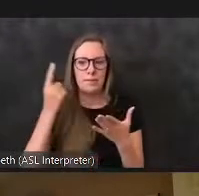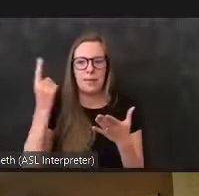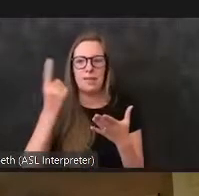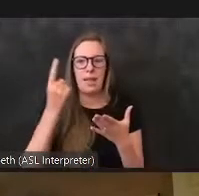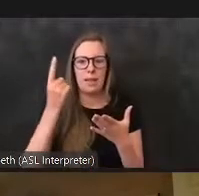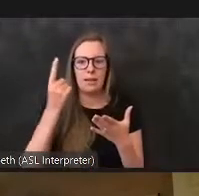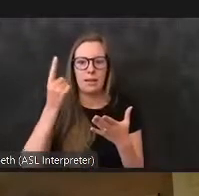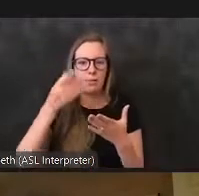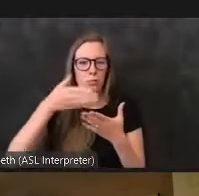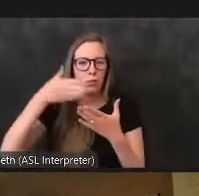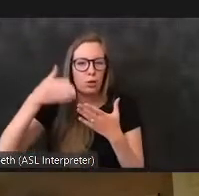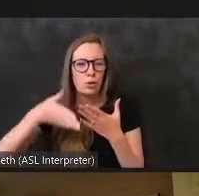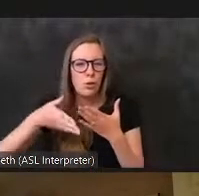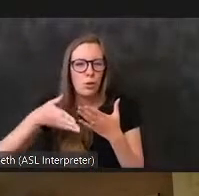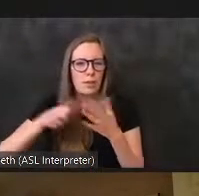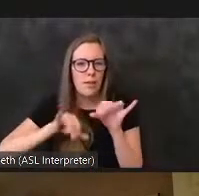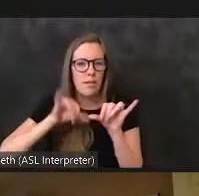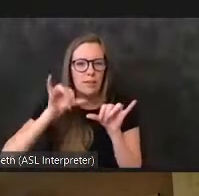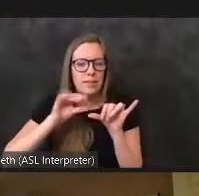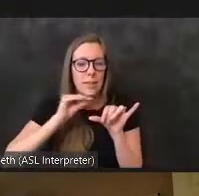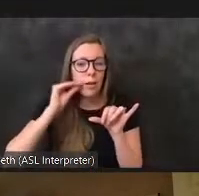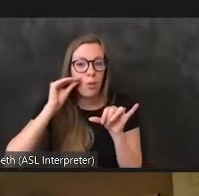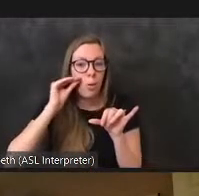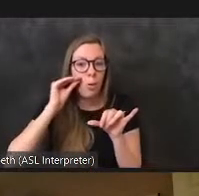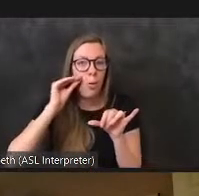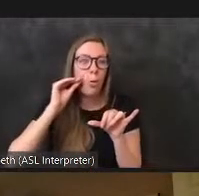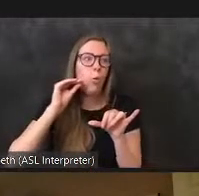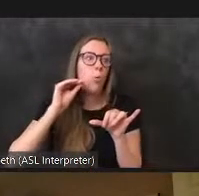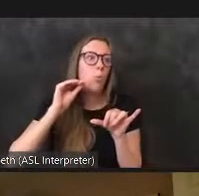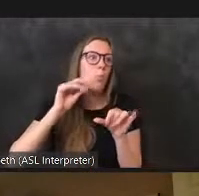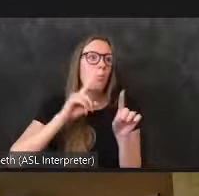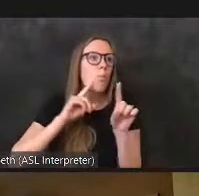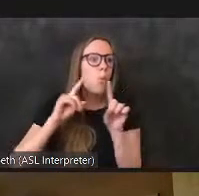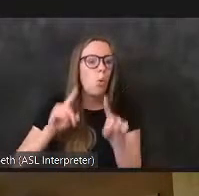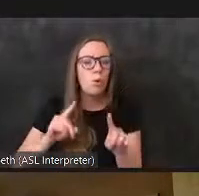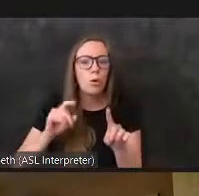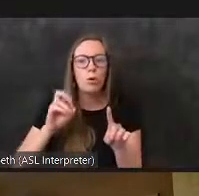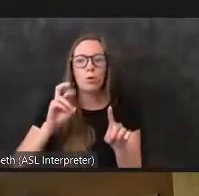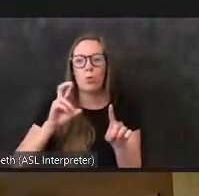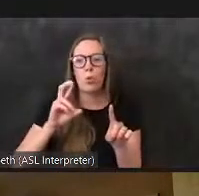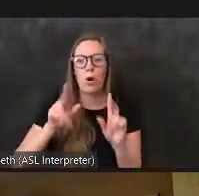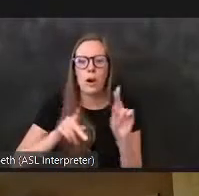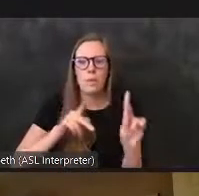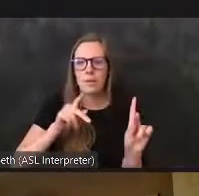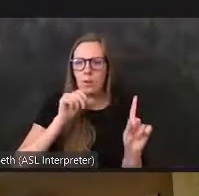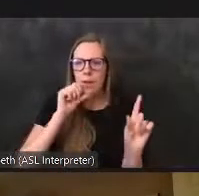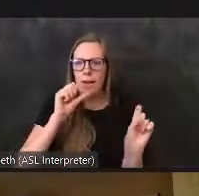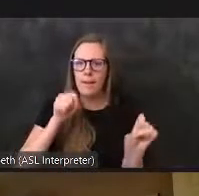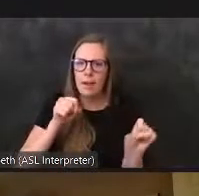de un resultado negativo de permanecer en el hogar y las órde de perdónense nueva o las personas que no les sea posible